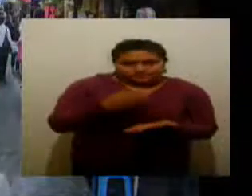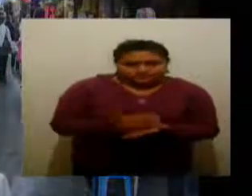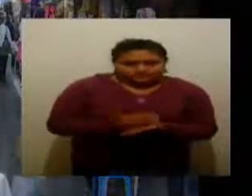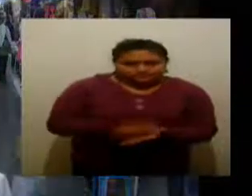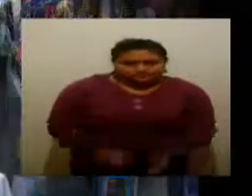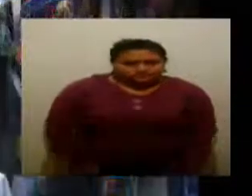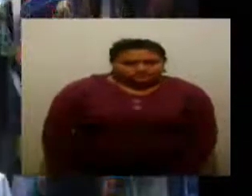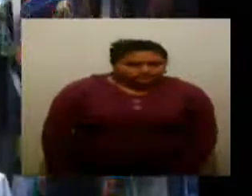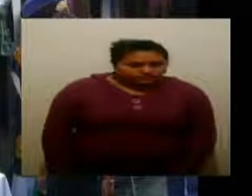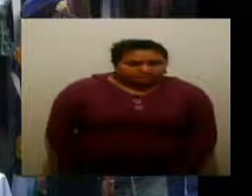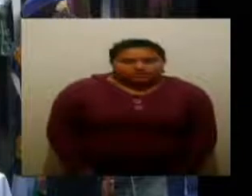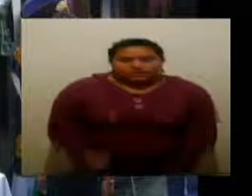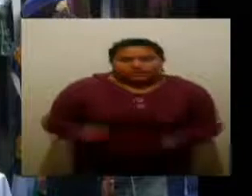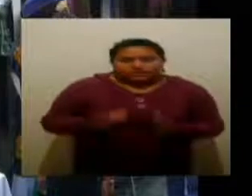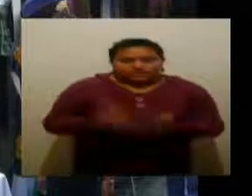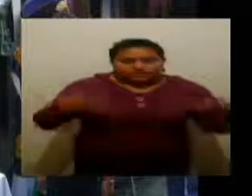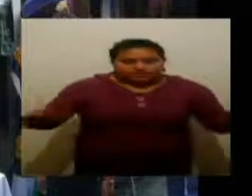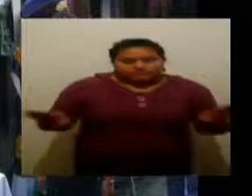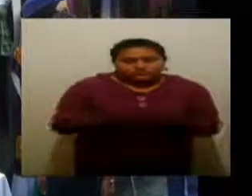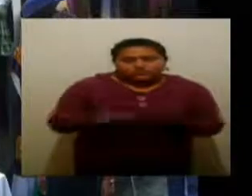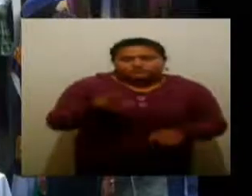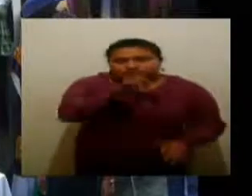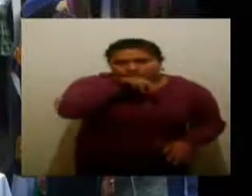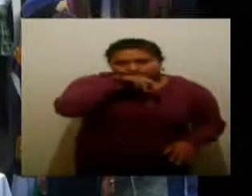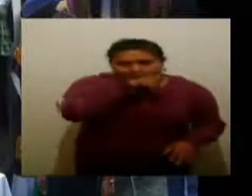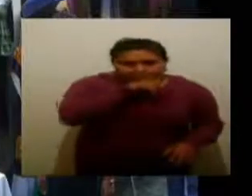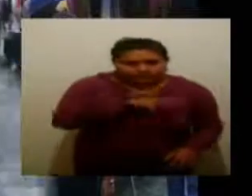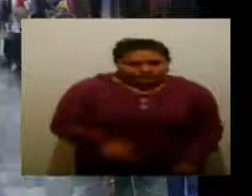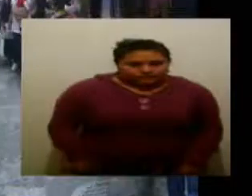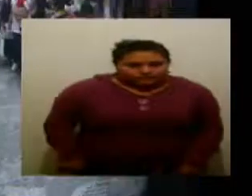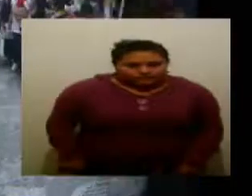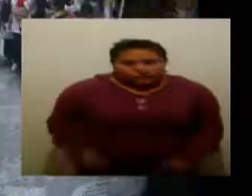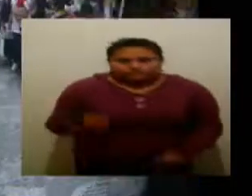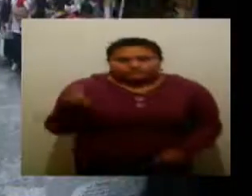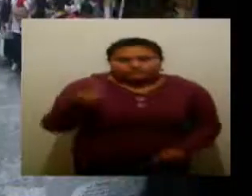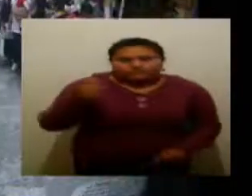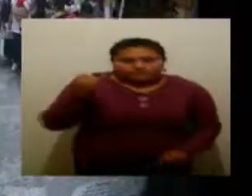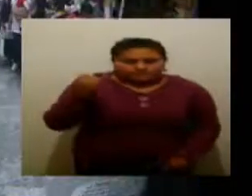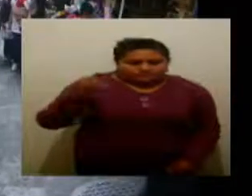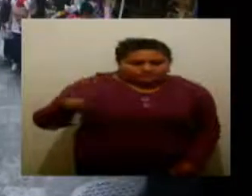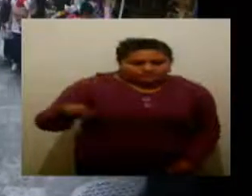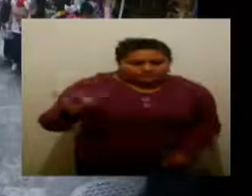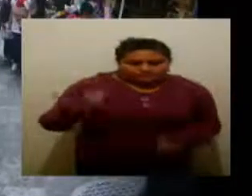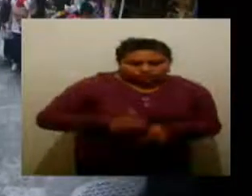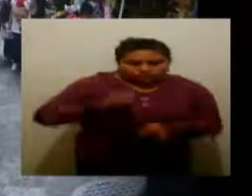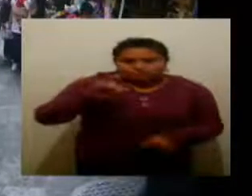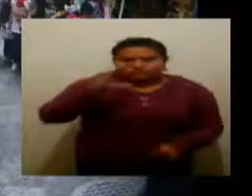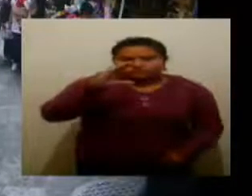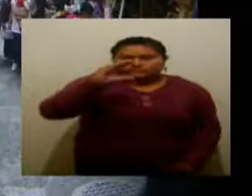Tan angosto, que casi se tocan sus costados. Todos lo llaman el Callejón del Diamante.